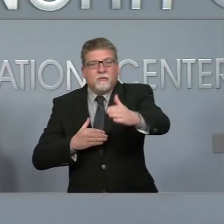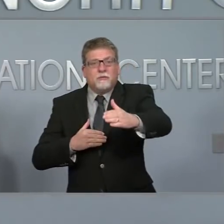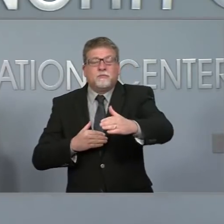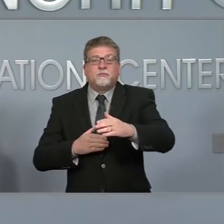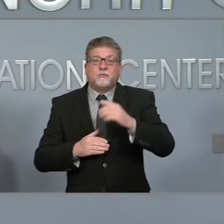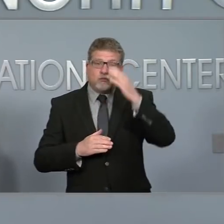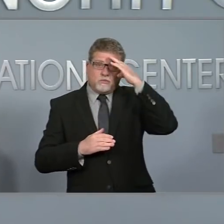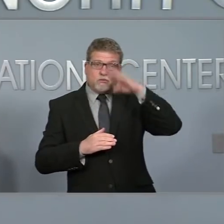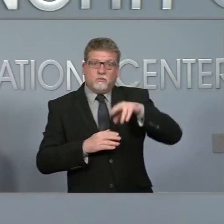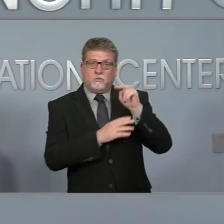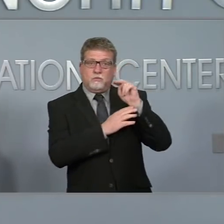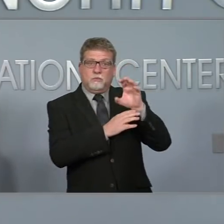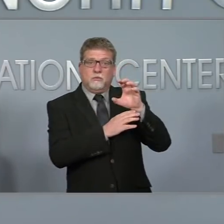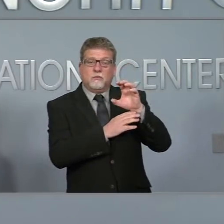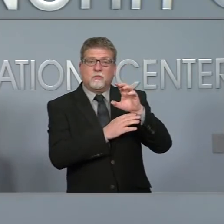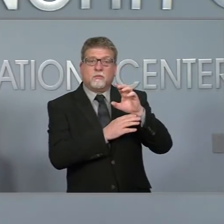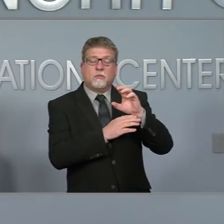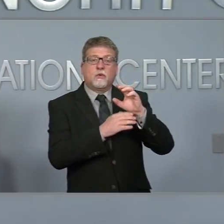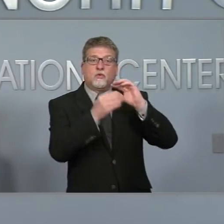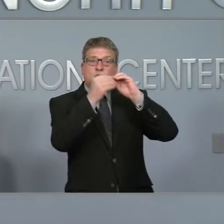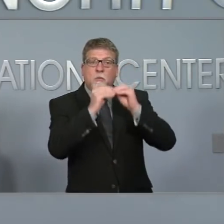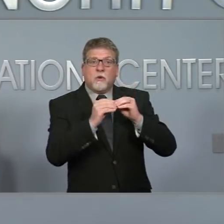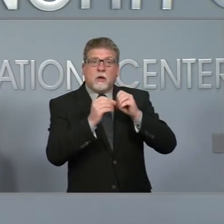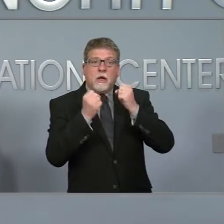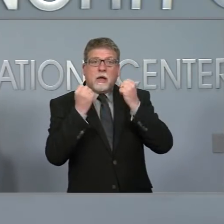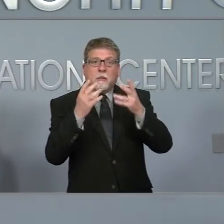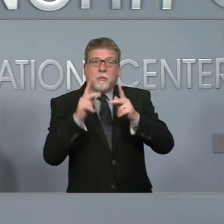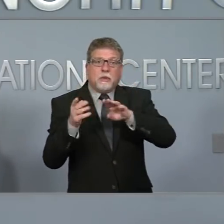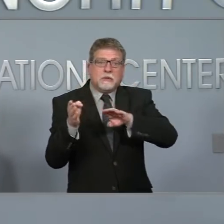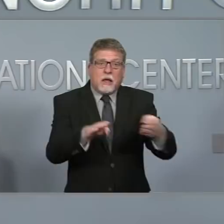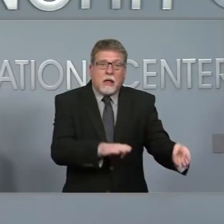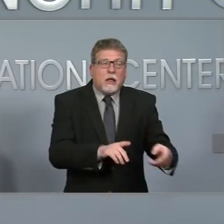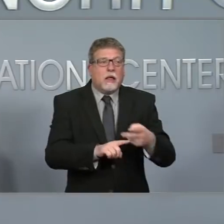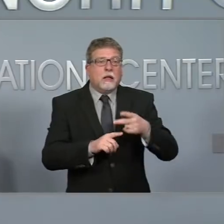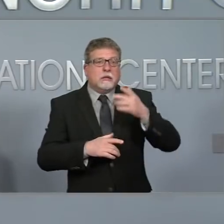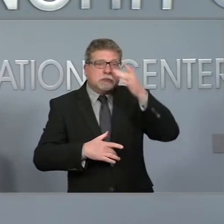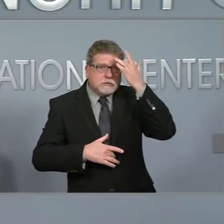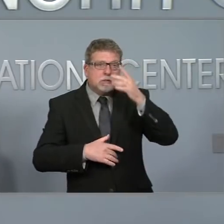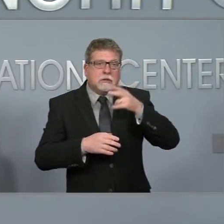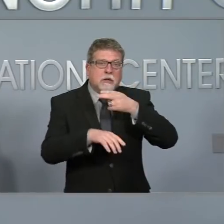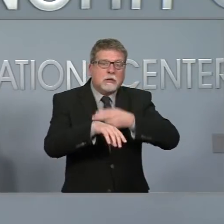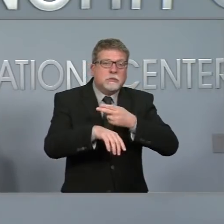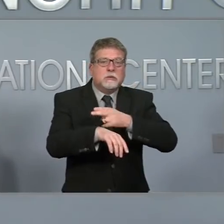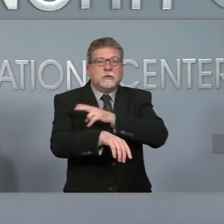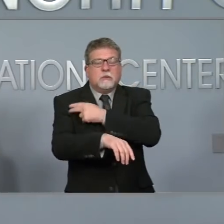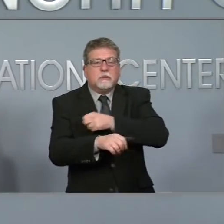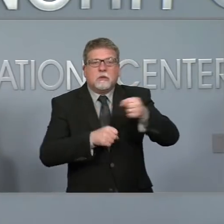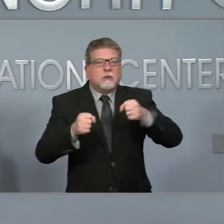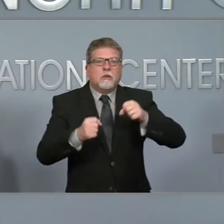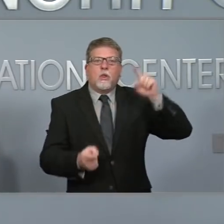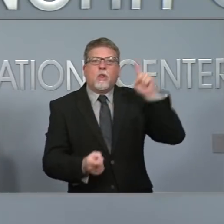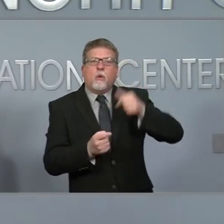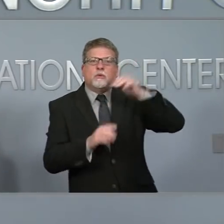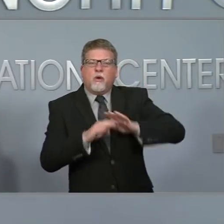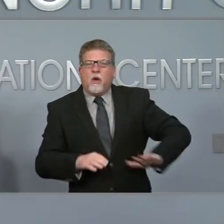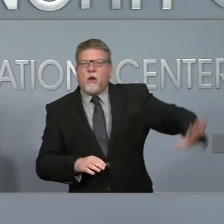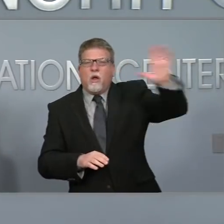esta pandemia, hemos trabajado para tres proteger las vidas y el sustento de las personas dicho Carolina del Norte ha